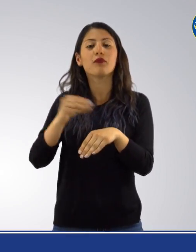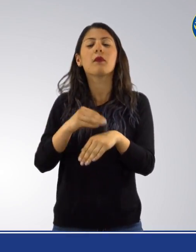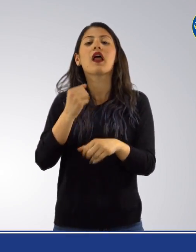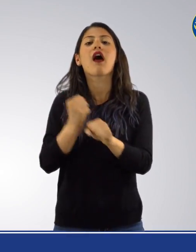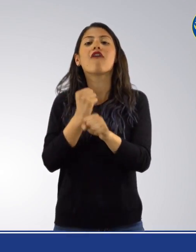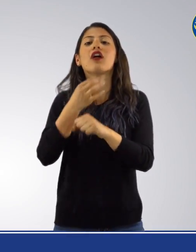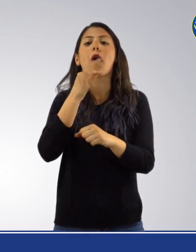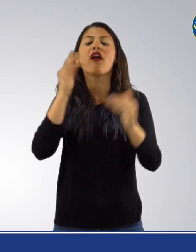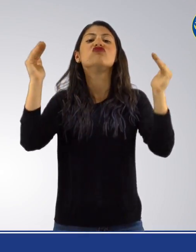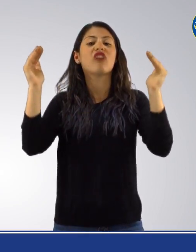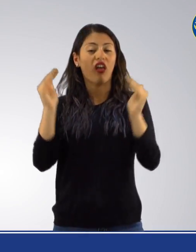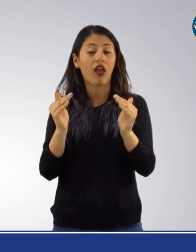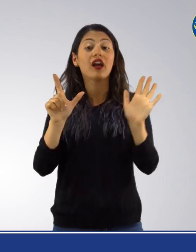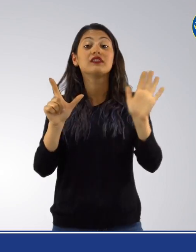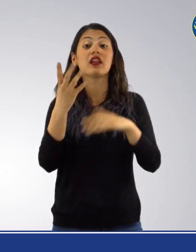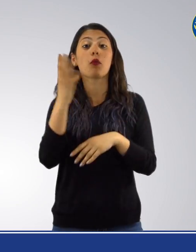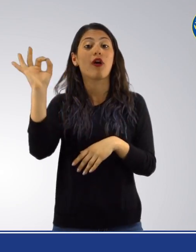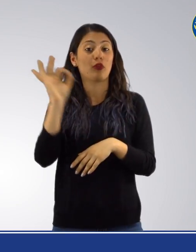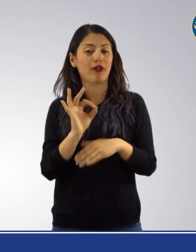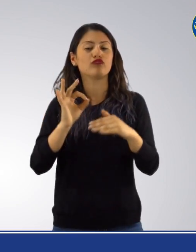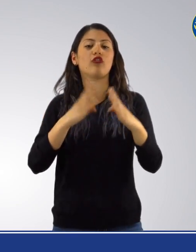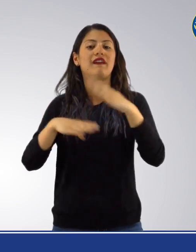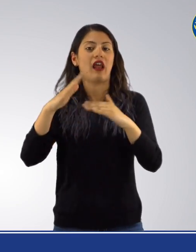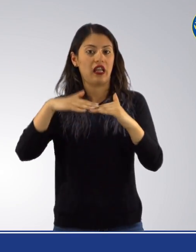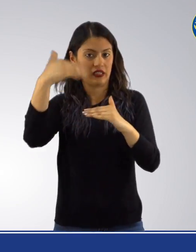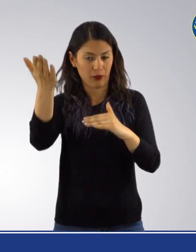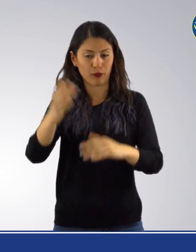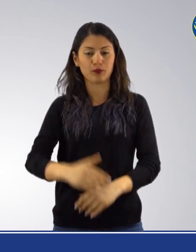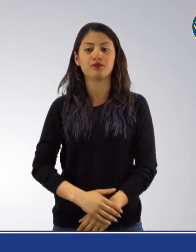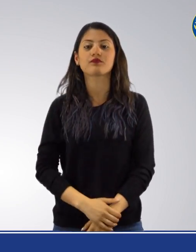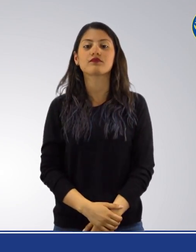al 74%, in possesso di una anzianità contributiva di almeno 30 anni;